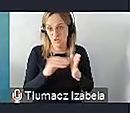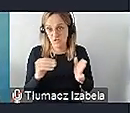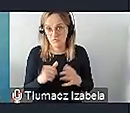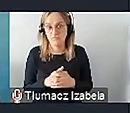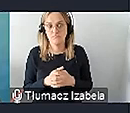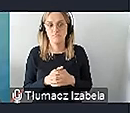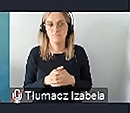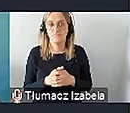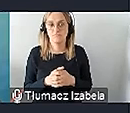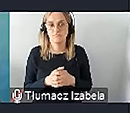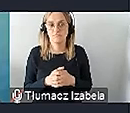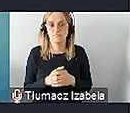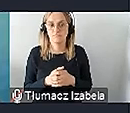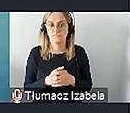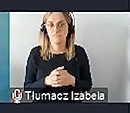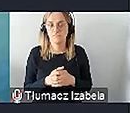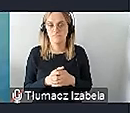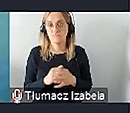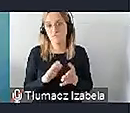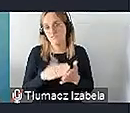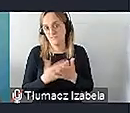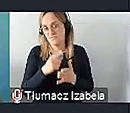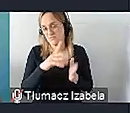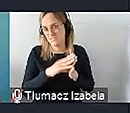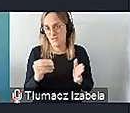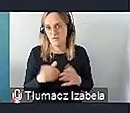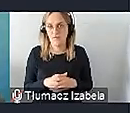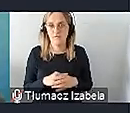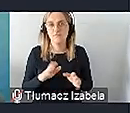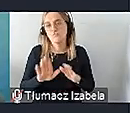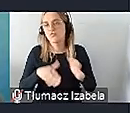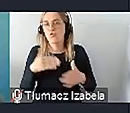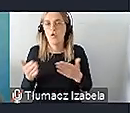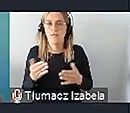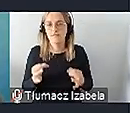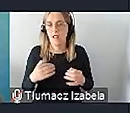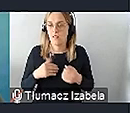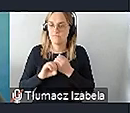chociażby ze strony, którą państwu teraz podeślę na czacie,